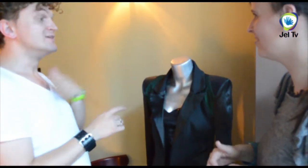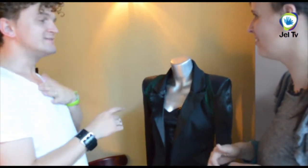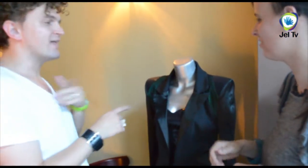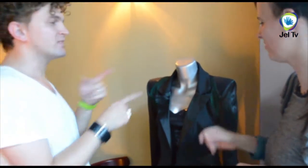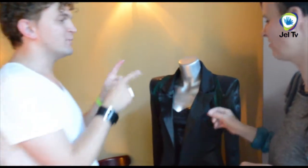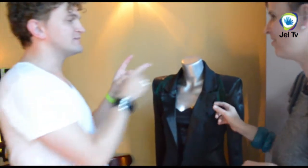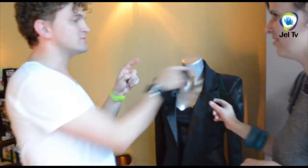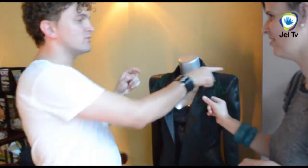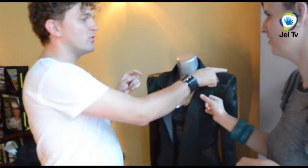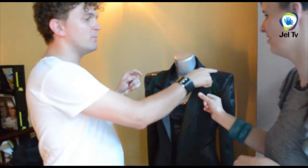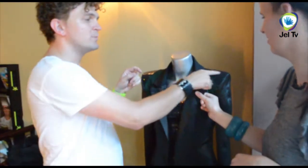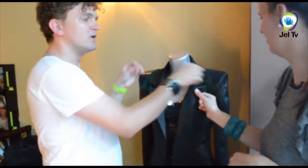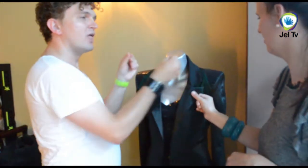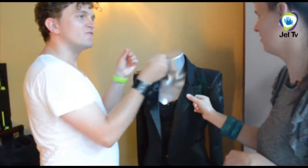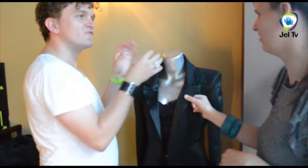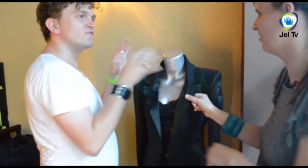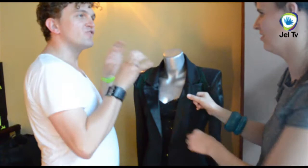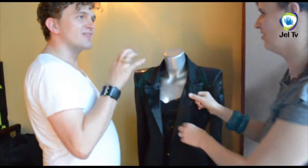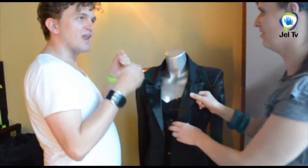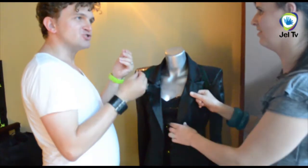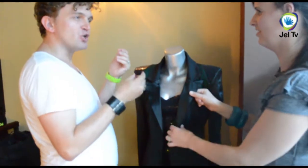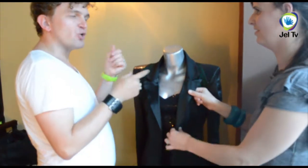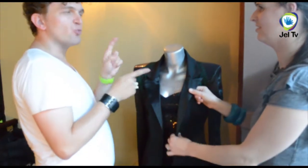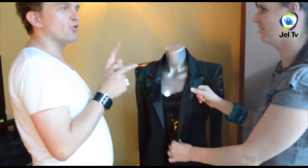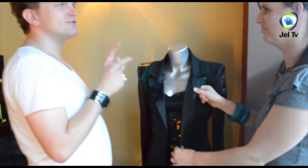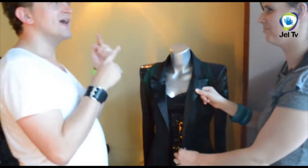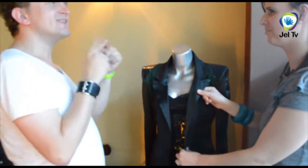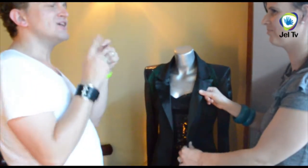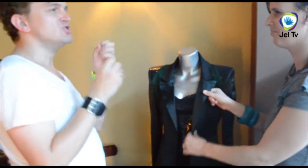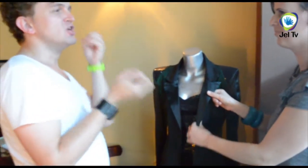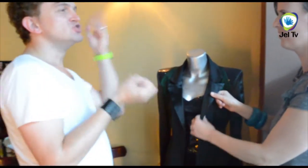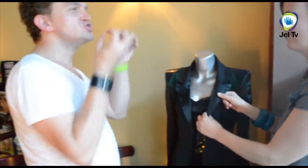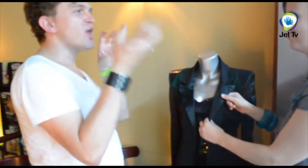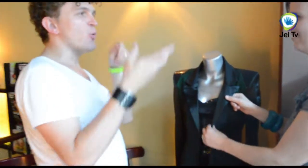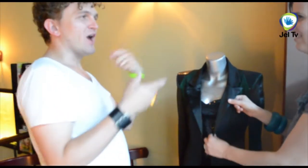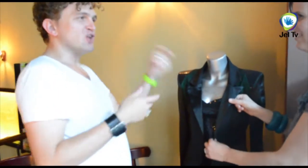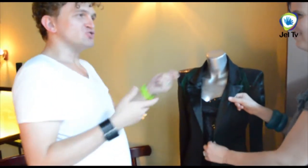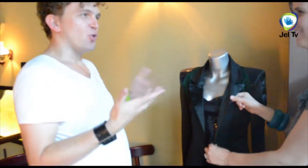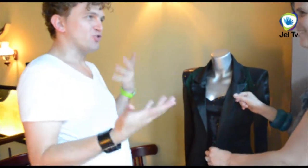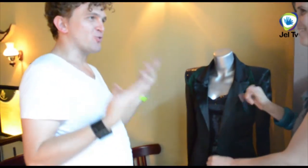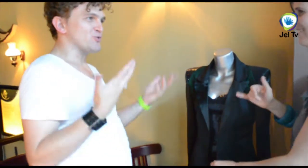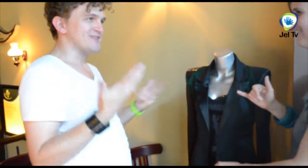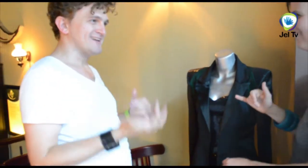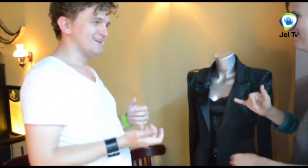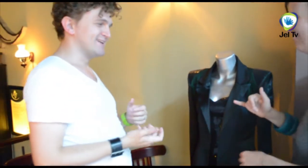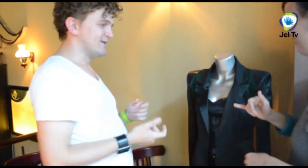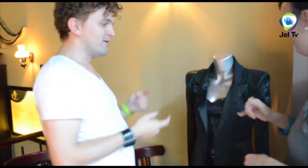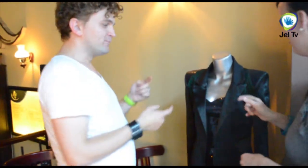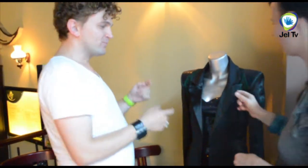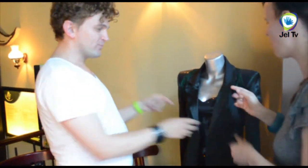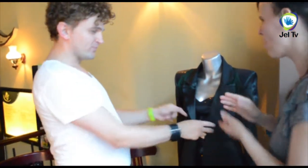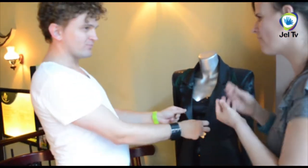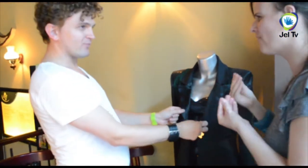Szeretem ezt a fényes anyagot. Csillogást kölcsönöz.